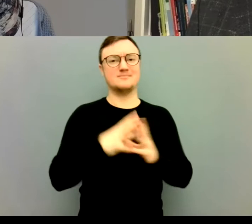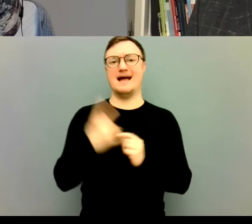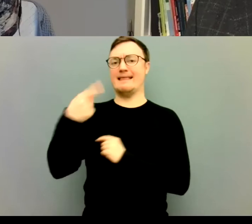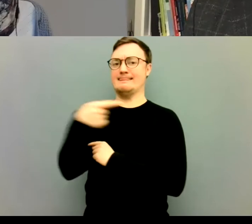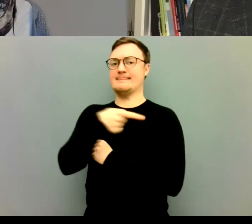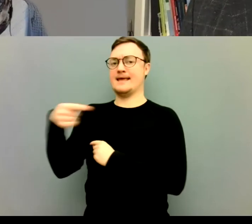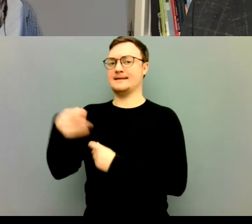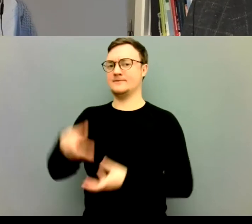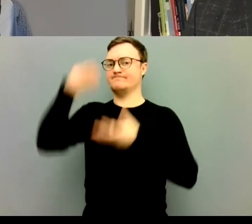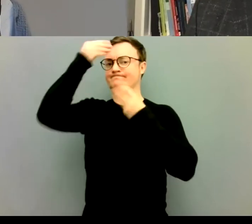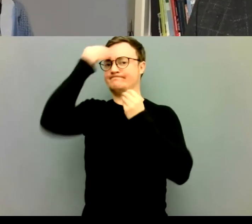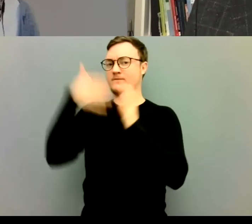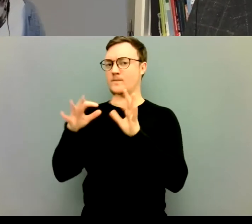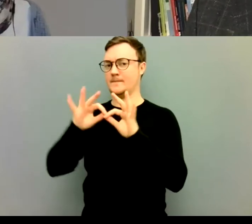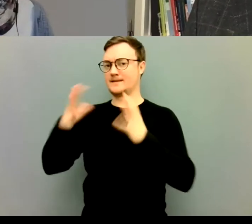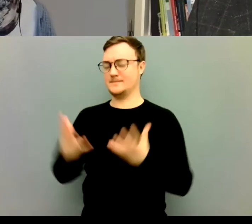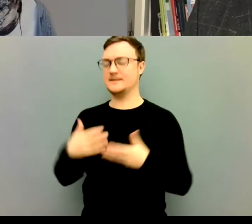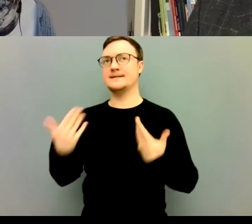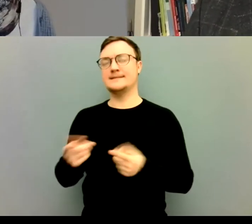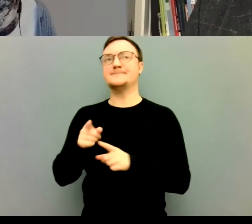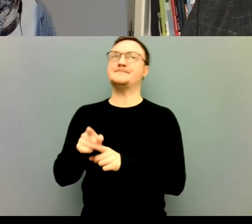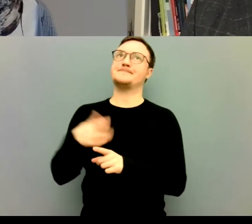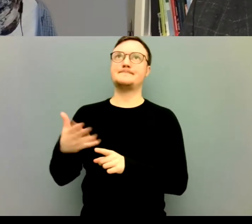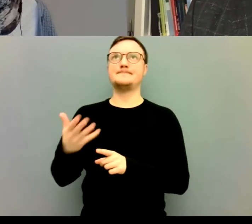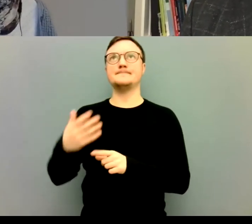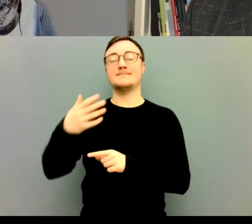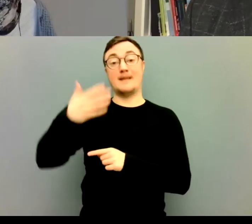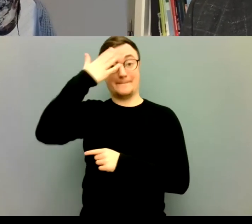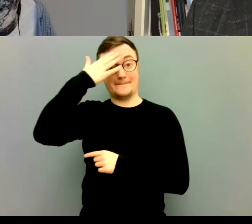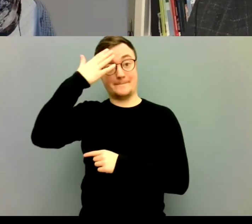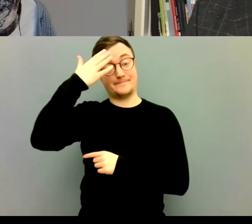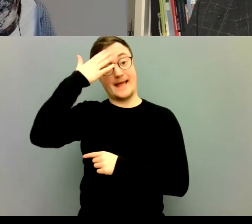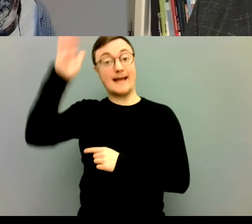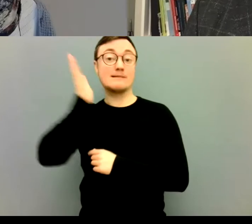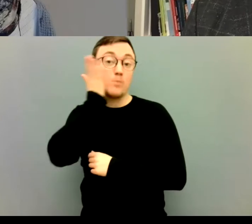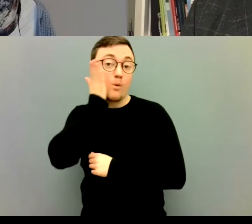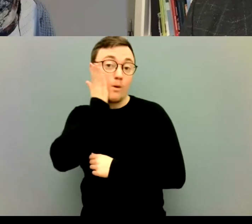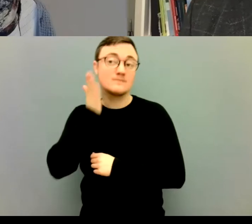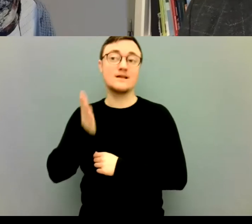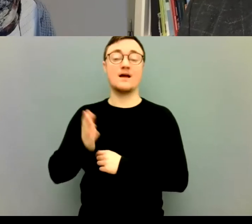En negativ slutsats är hur människor, dels på våra äldreboenden-